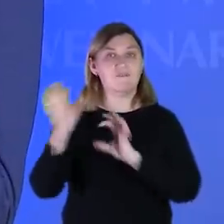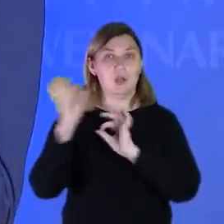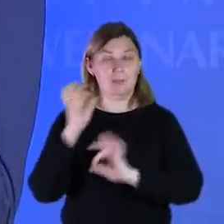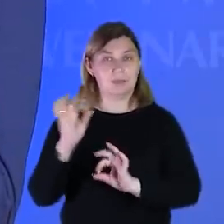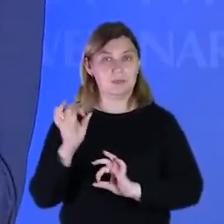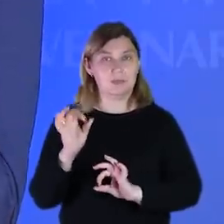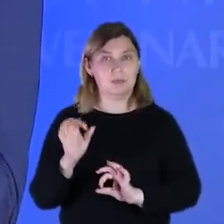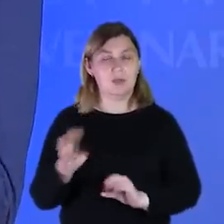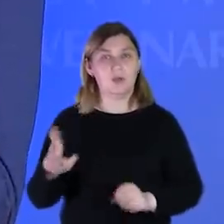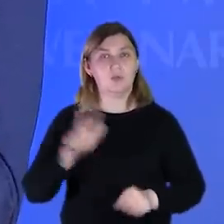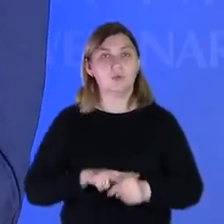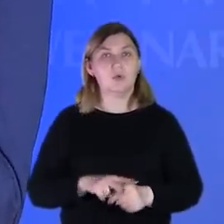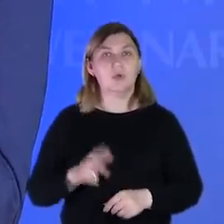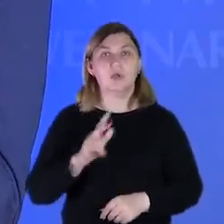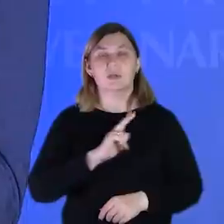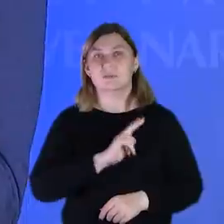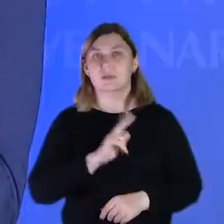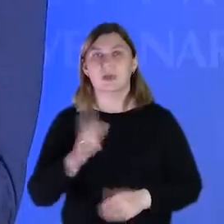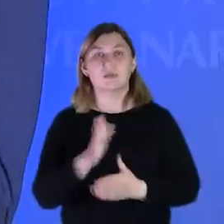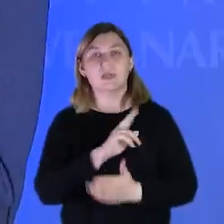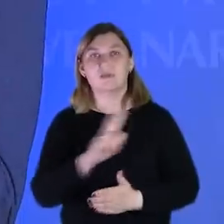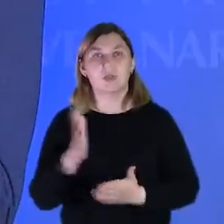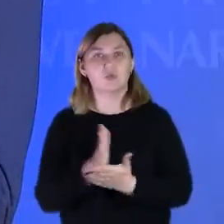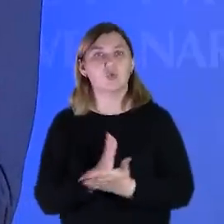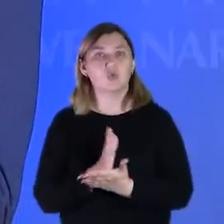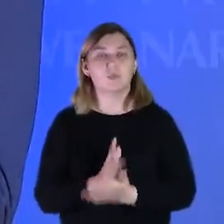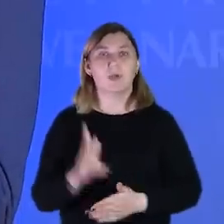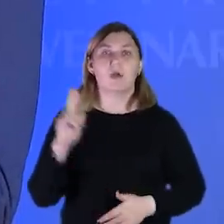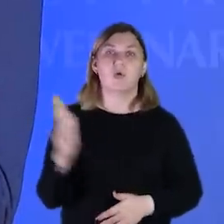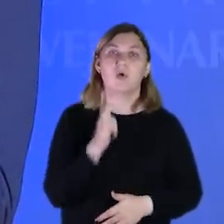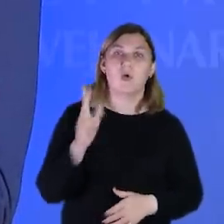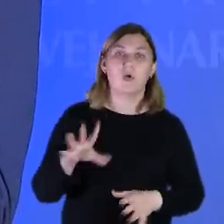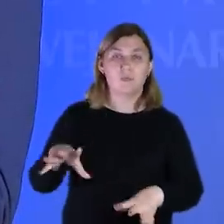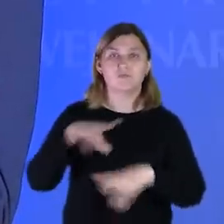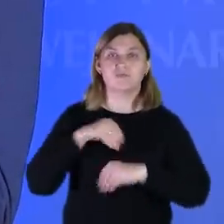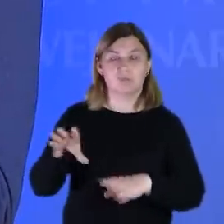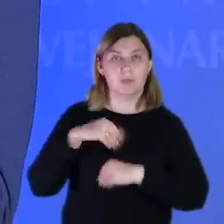bez których... Crème de la crème każdej służby. Kogo i w jaki sposób werbowano? Bo technika,